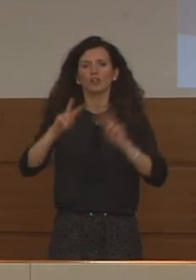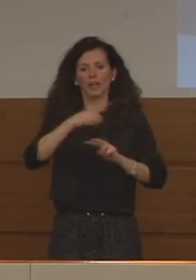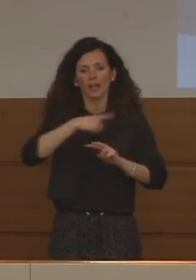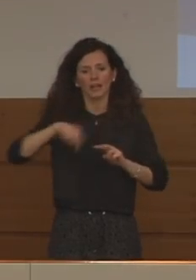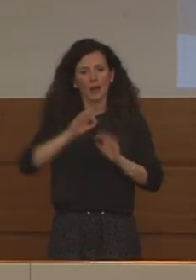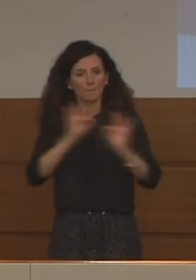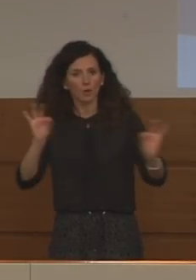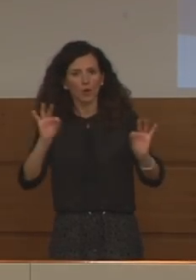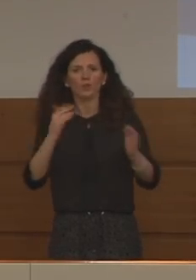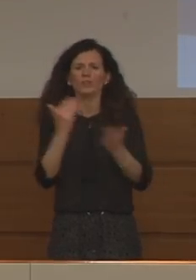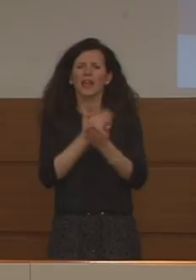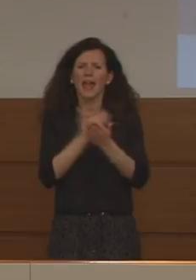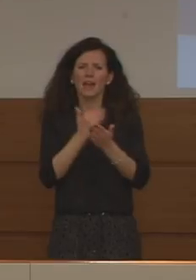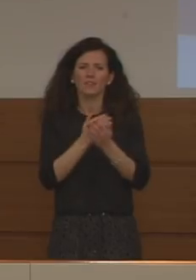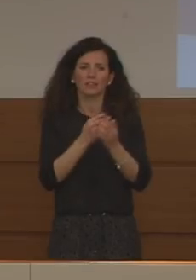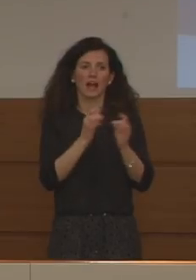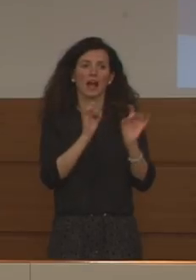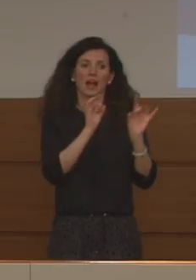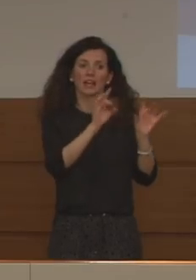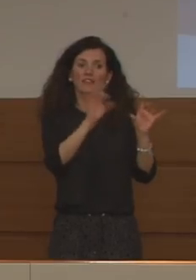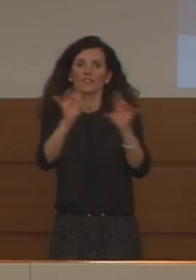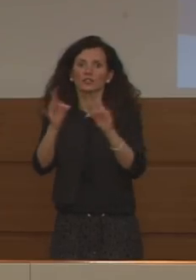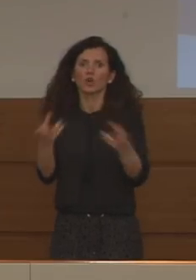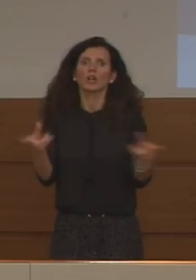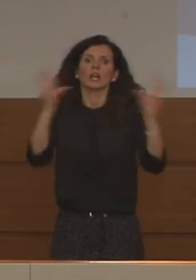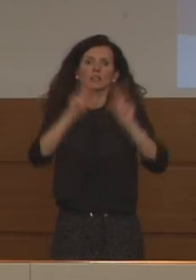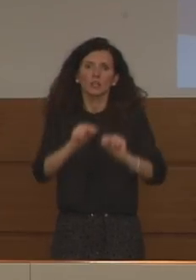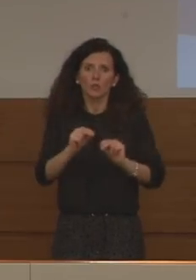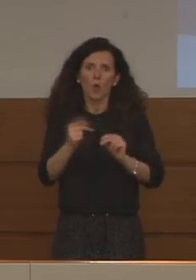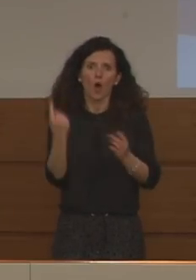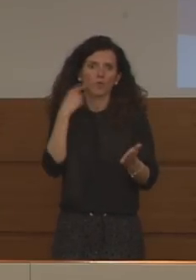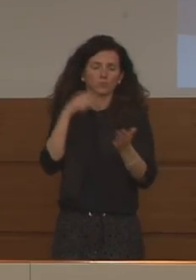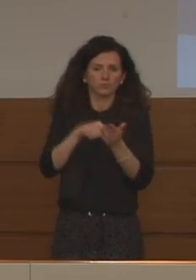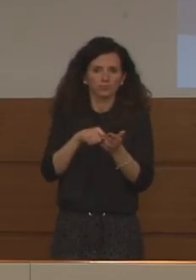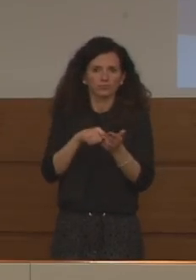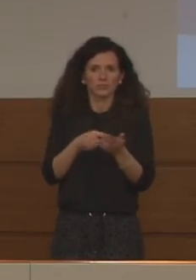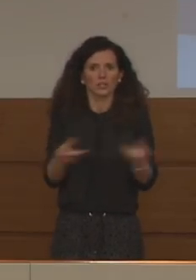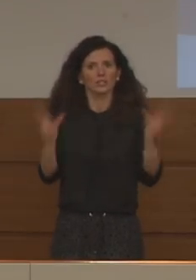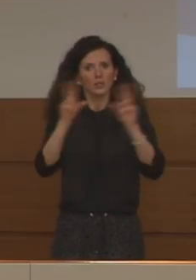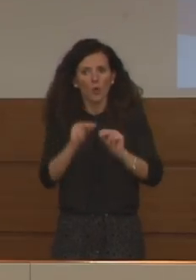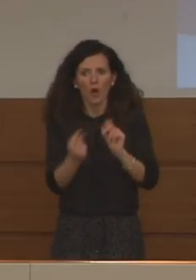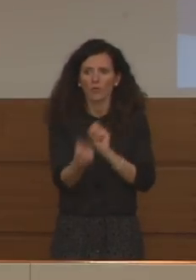dimentichiamo, che poi la miglior sfida sostanzialmente, o la miglior